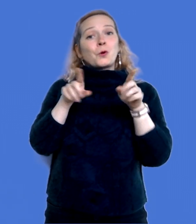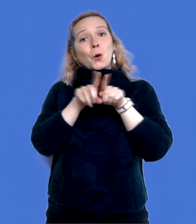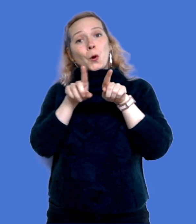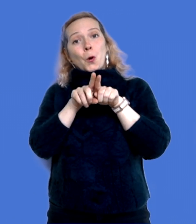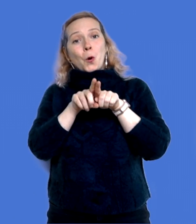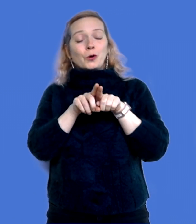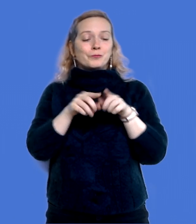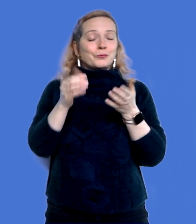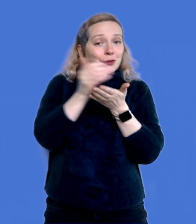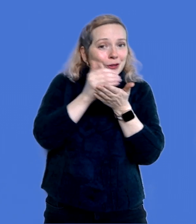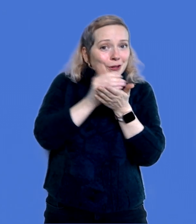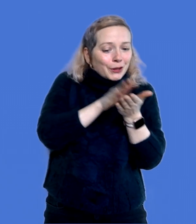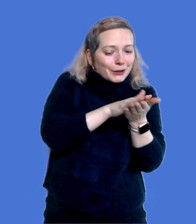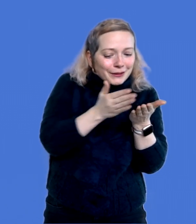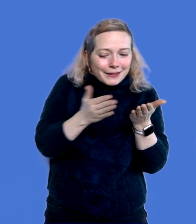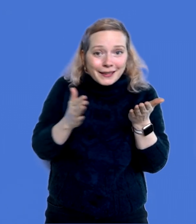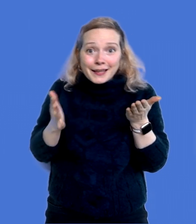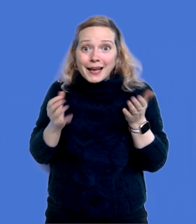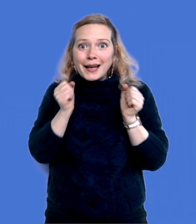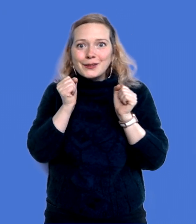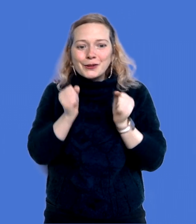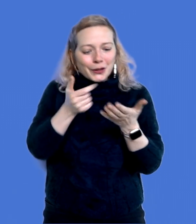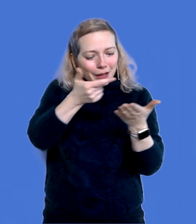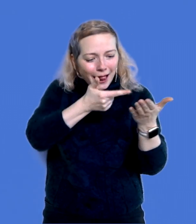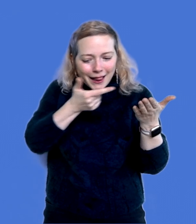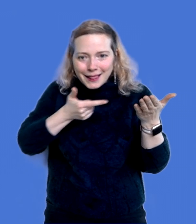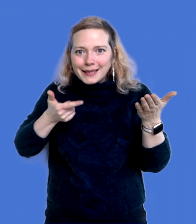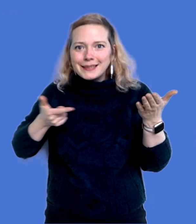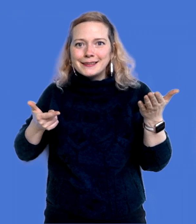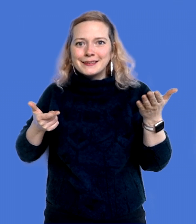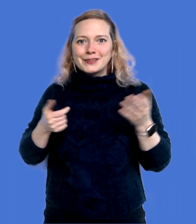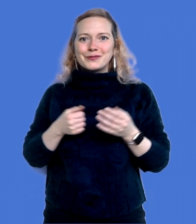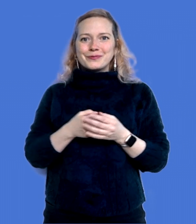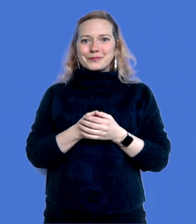en wat verstand hebben van schatkaartlezen.